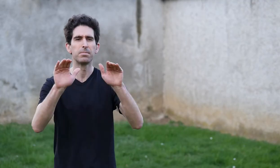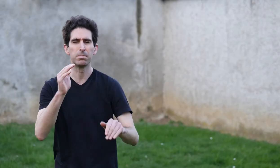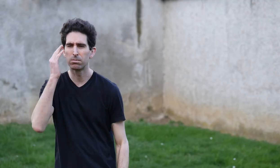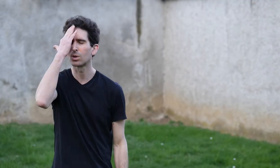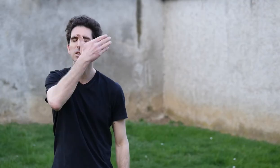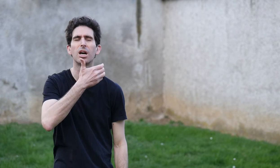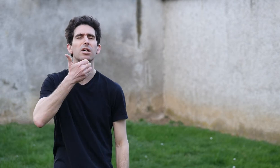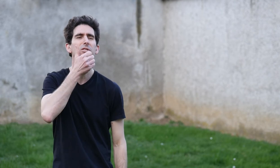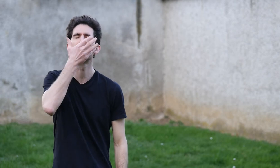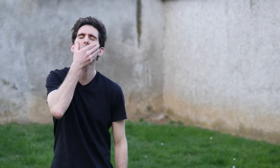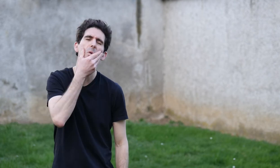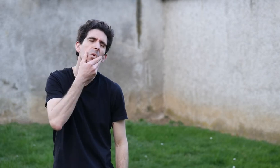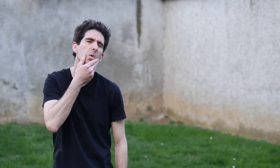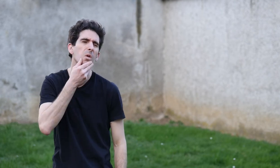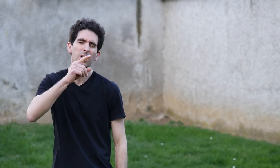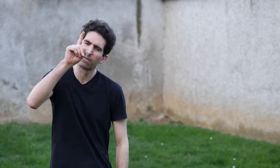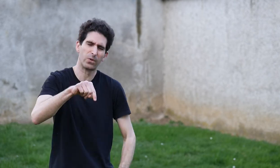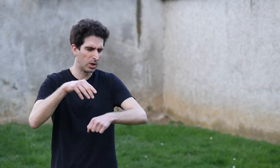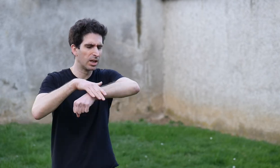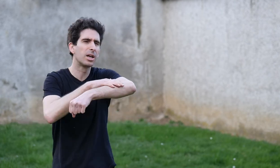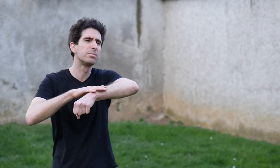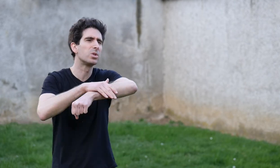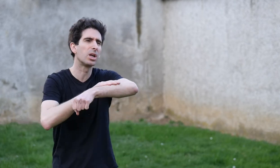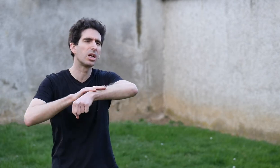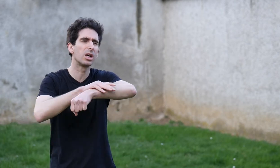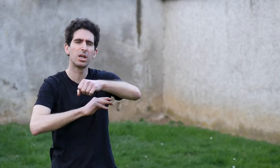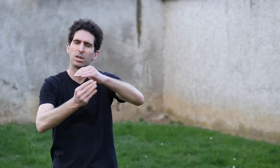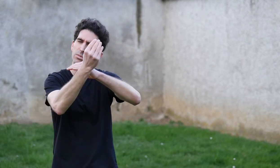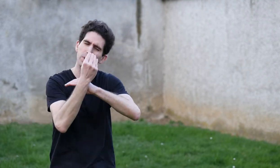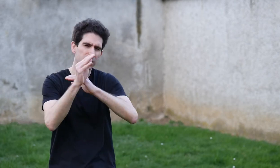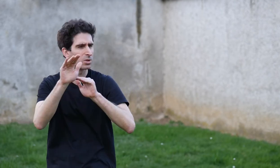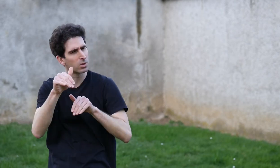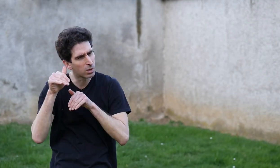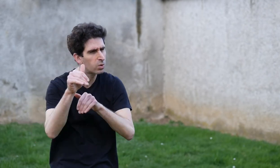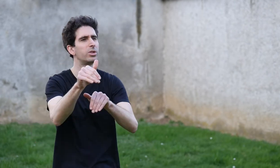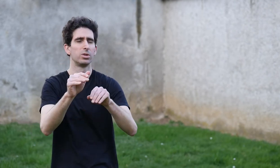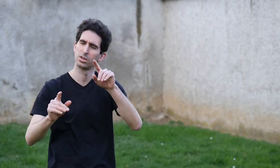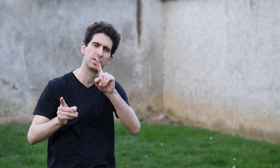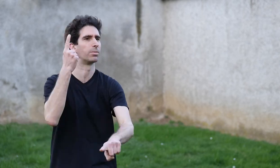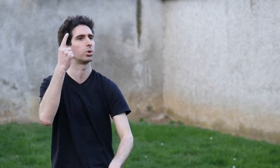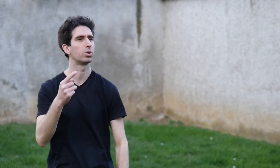Même avec un beau bronzage, il faut continuer à s'appliquer de la crème solaire. C'est important.